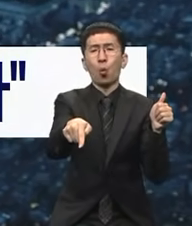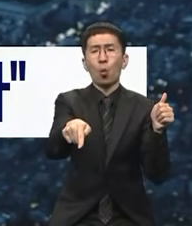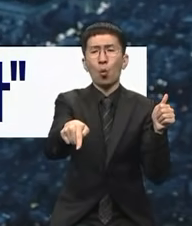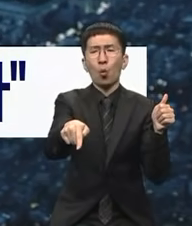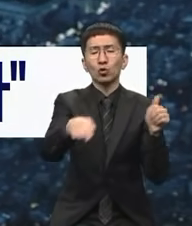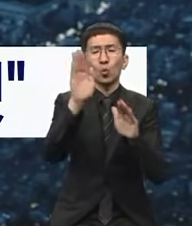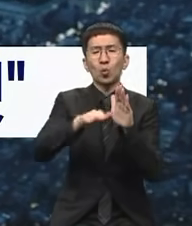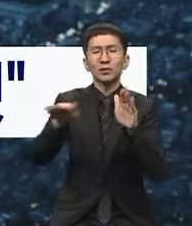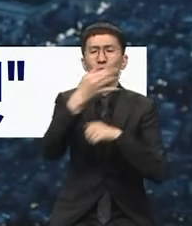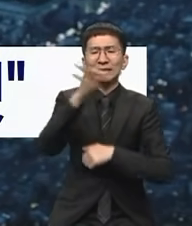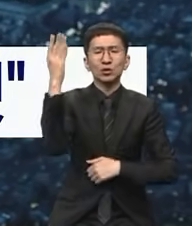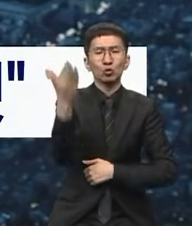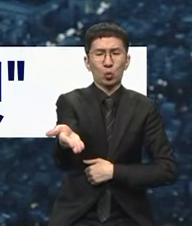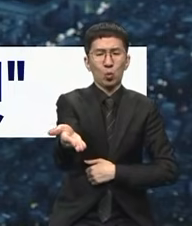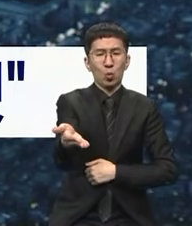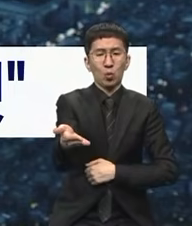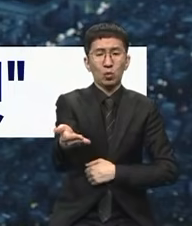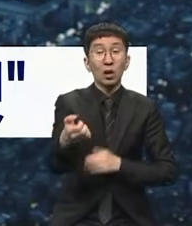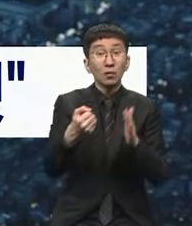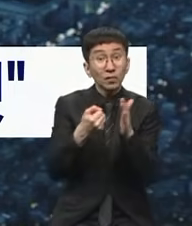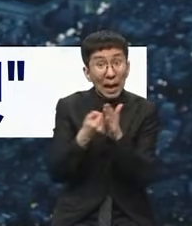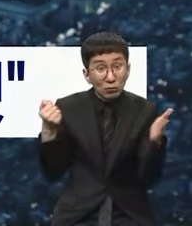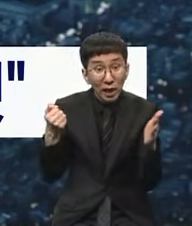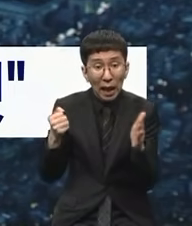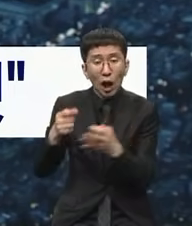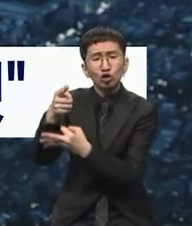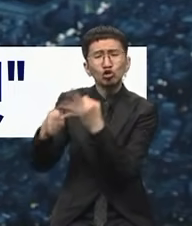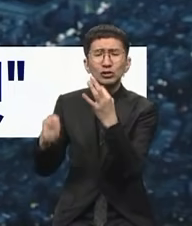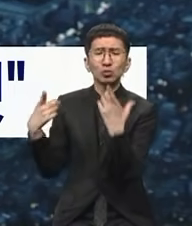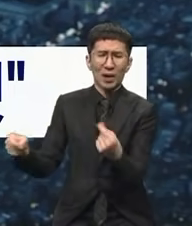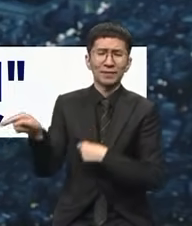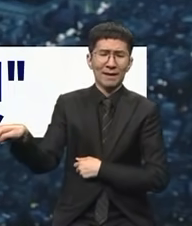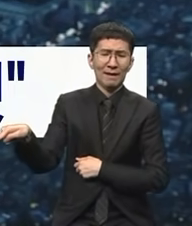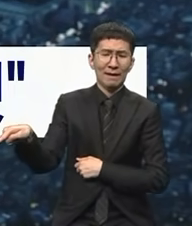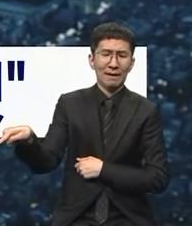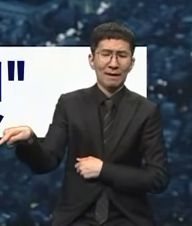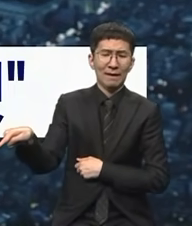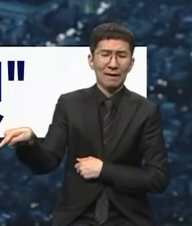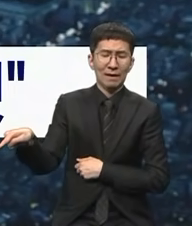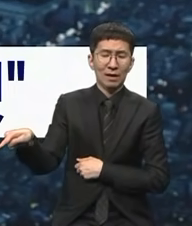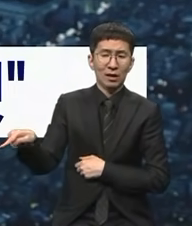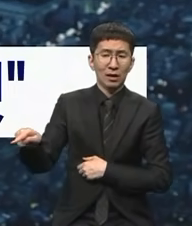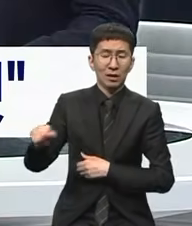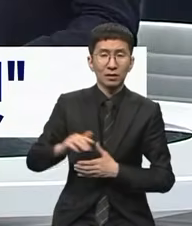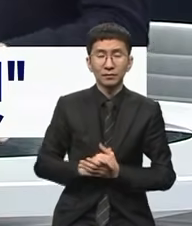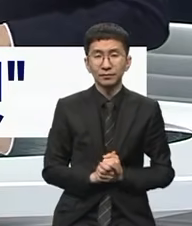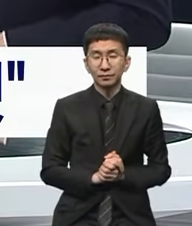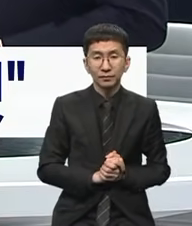그런 분이면 당연히 도덕성이 국민들께서 도덕성을 판단을 하는 대상이 될 것이라는 것은 당연한 이치입니다.